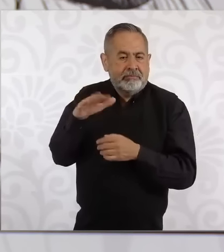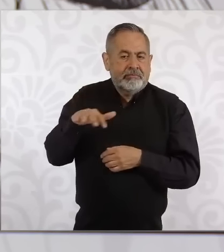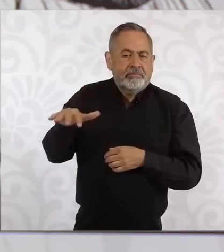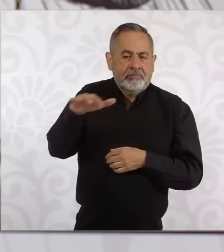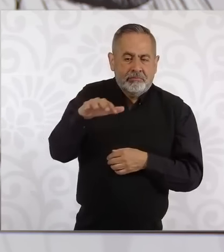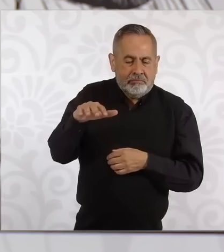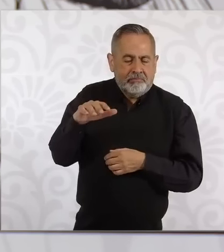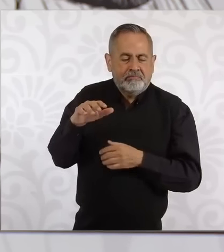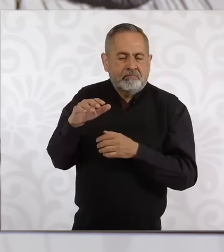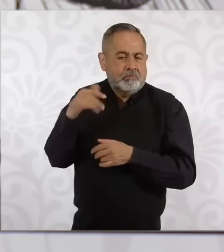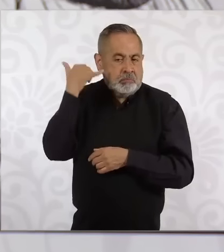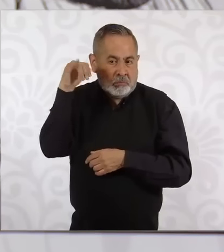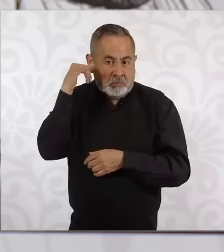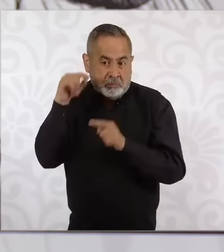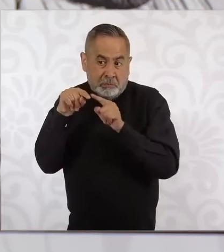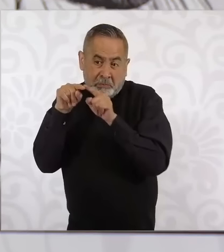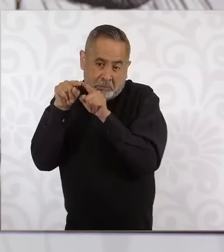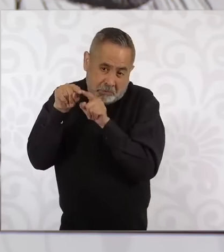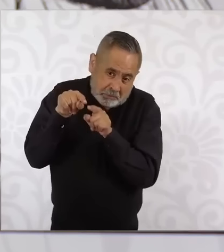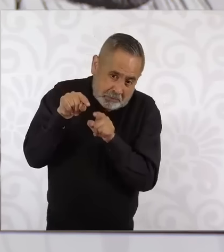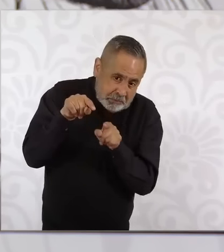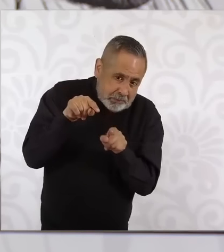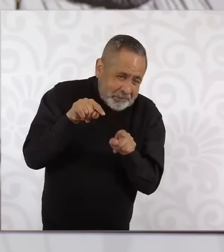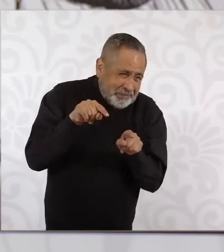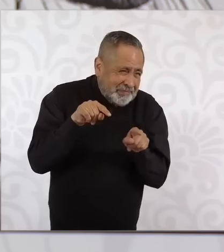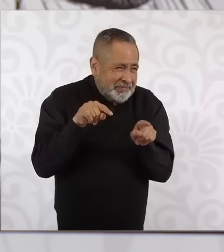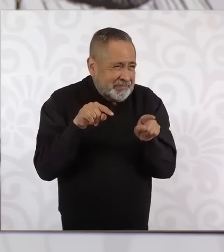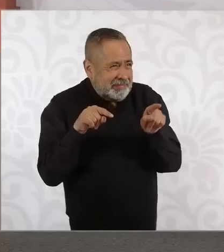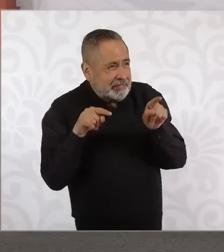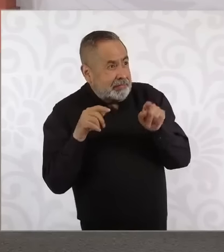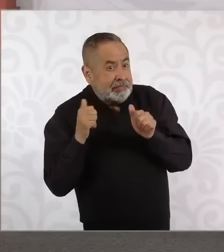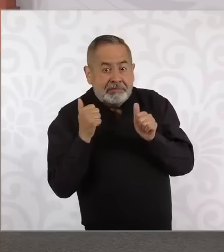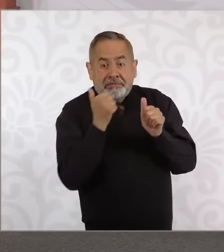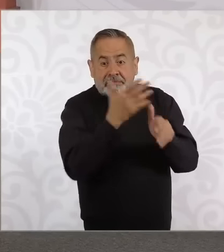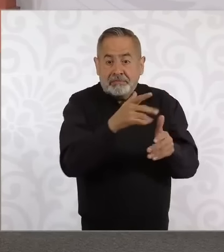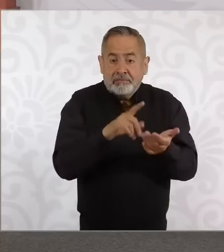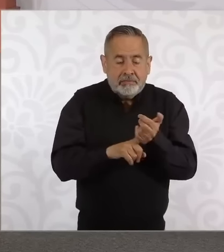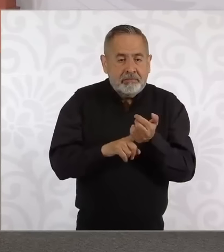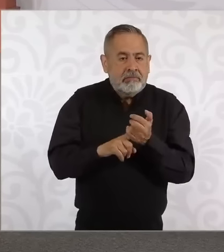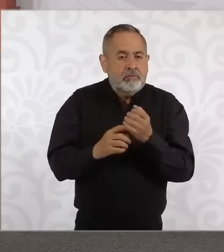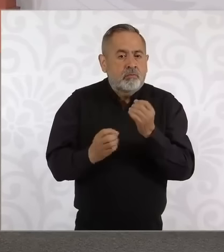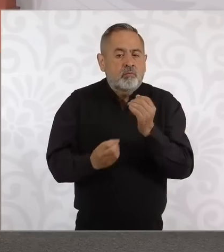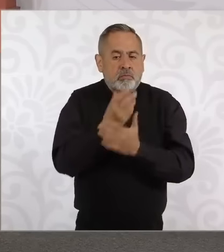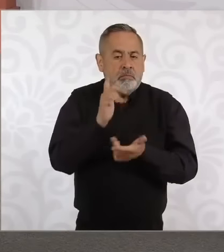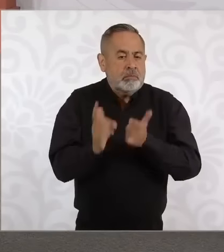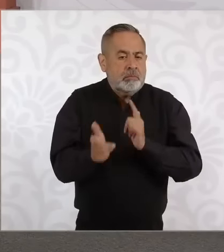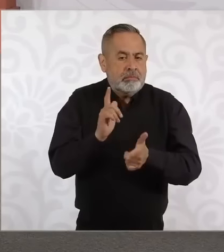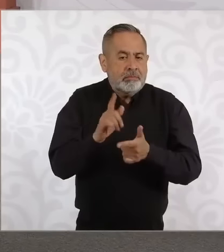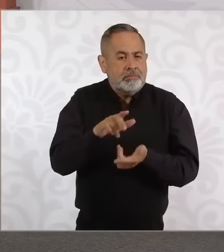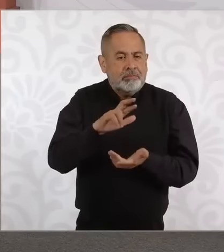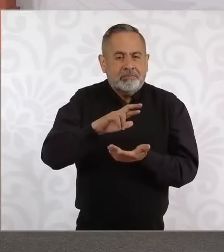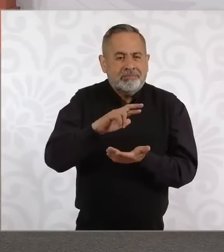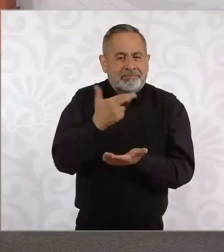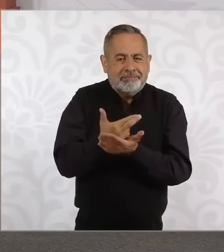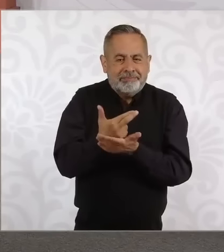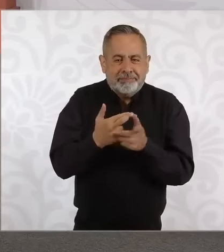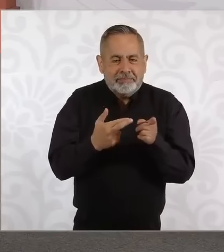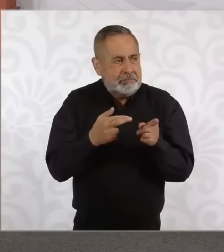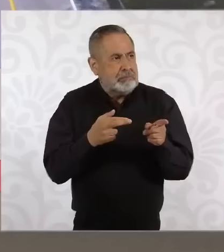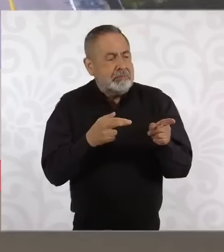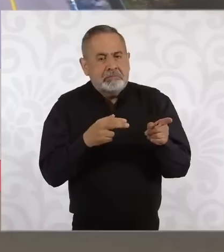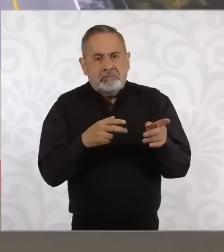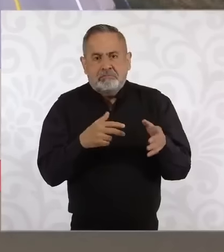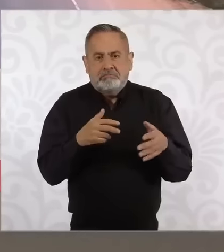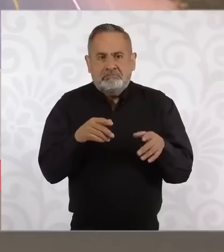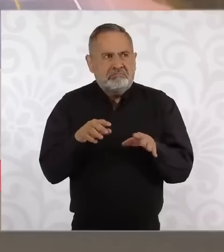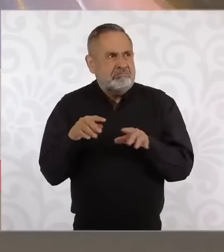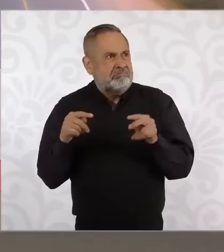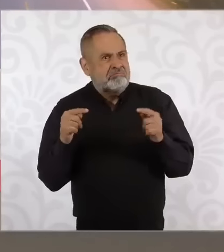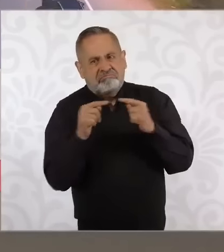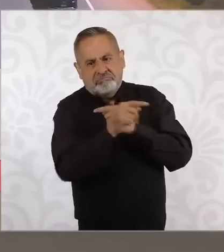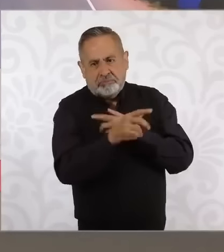Laredo, Reinosa, por todo el golfo. Así es. Y para concluir eh todo el proyecto en diciembre